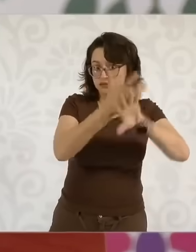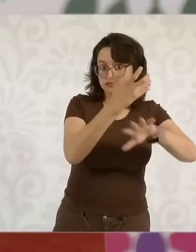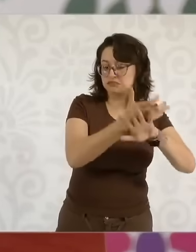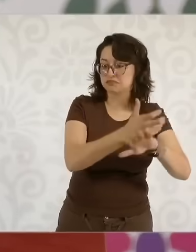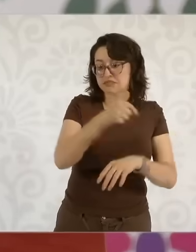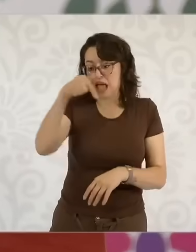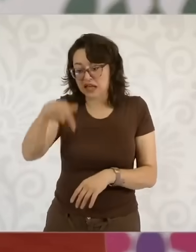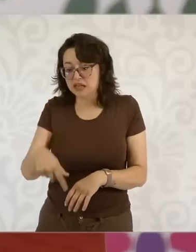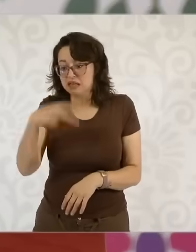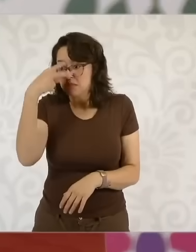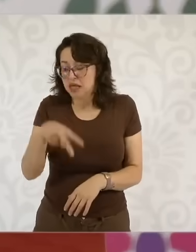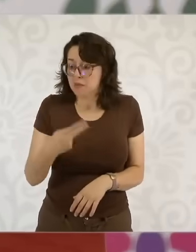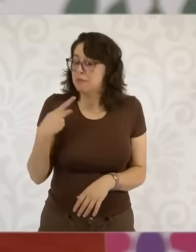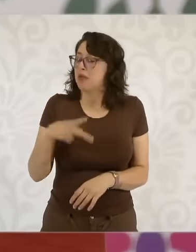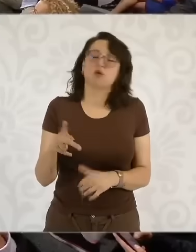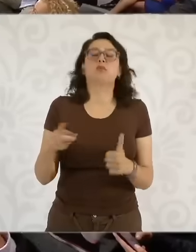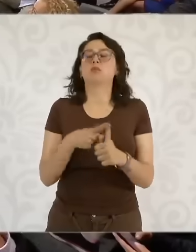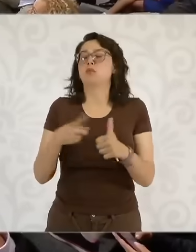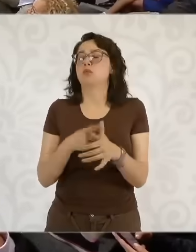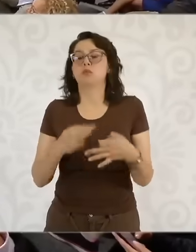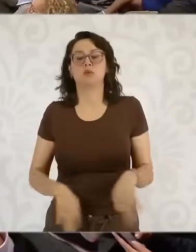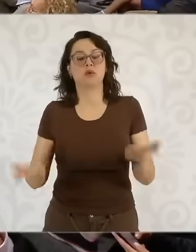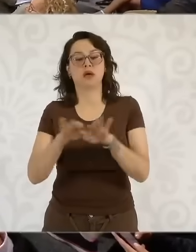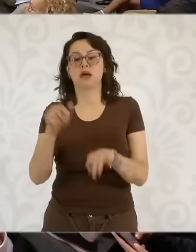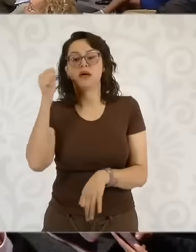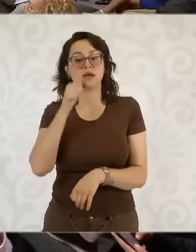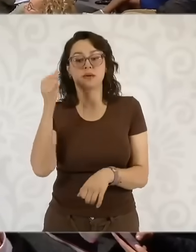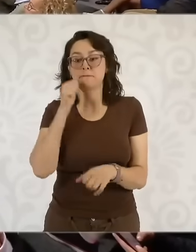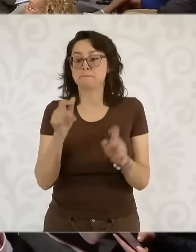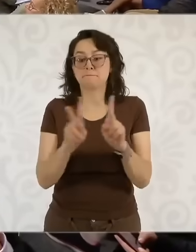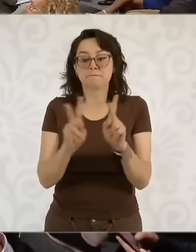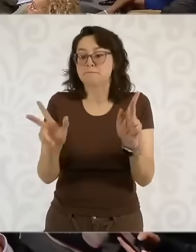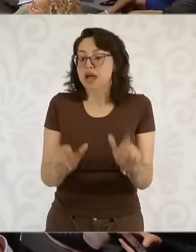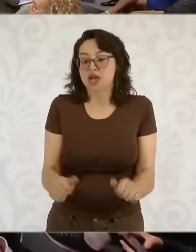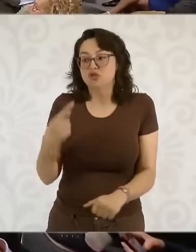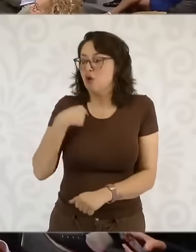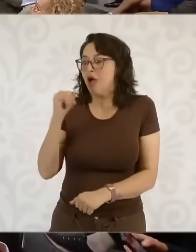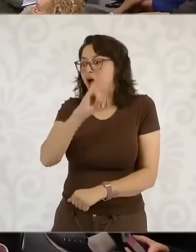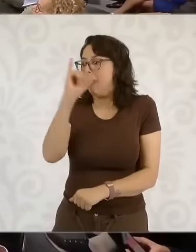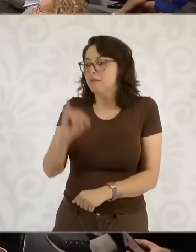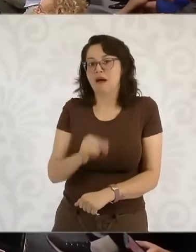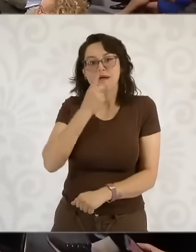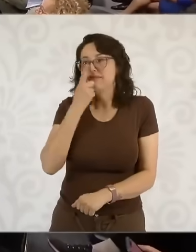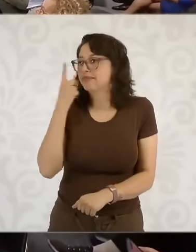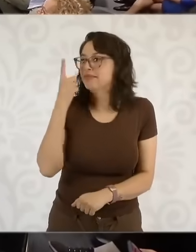manera pacífica siempre de manera pacífica esta tergiversación de que una declaración